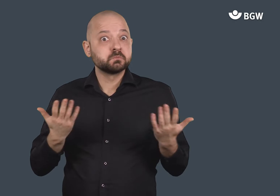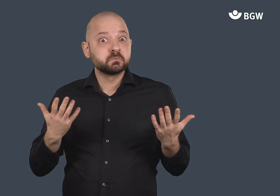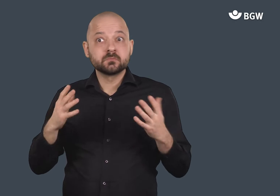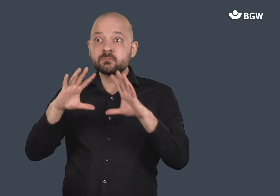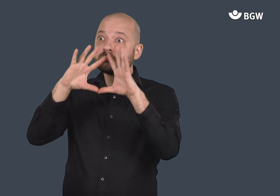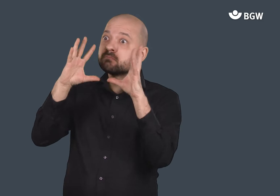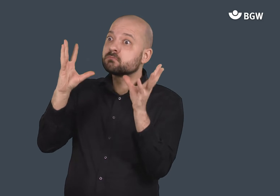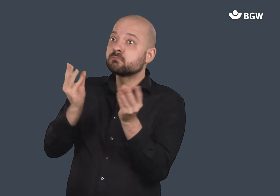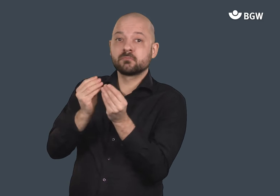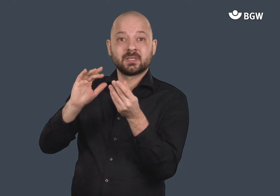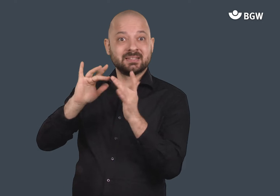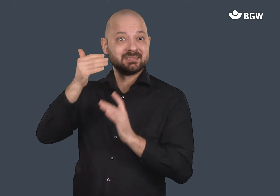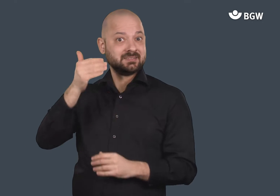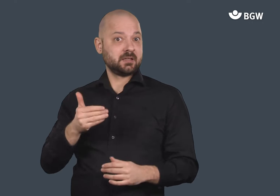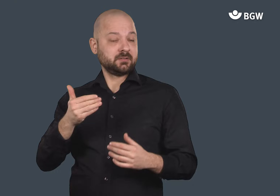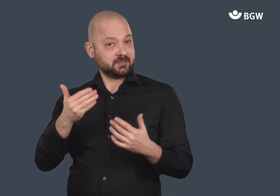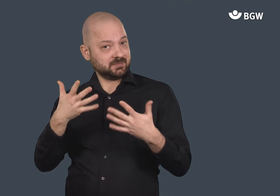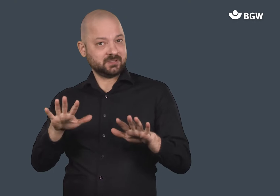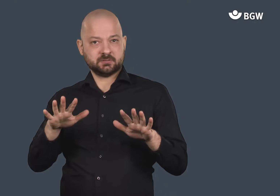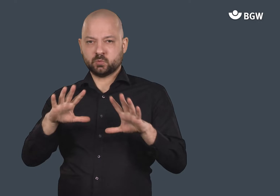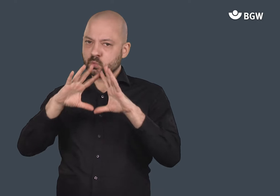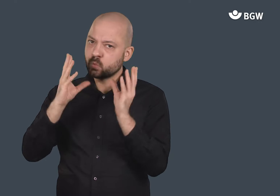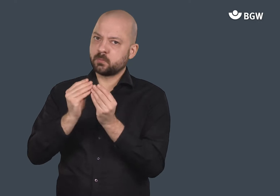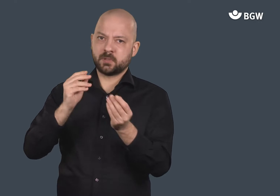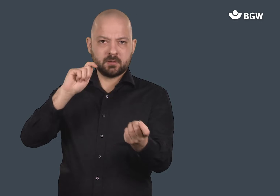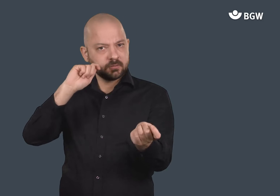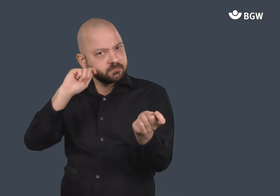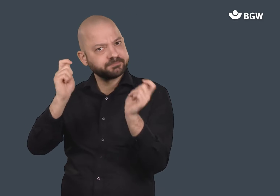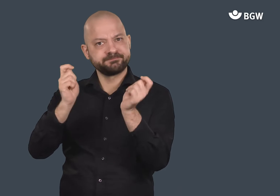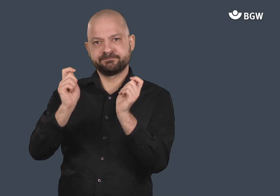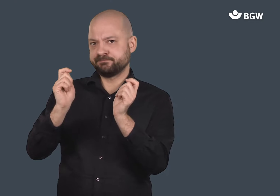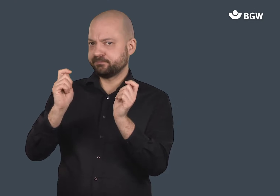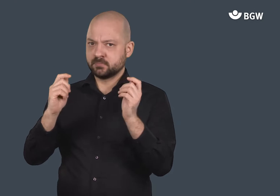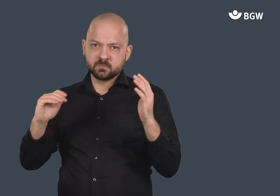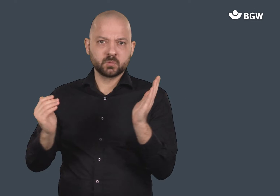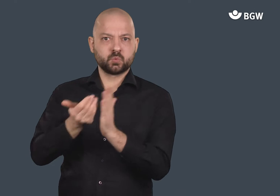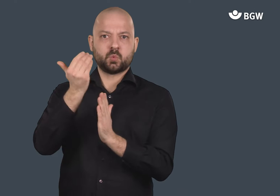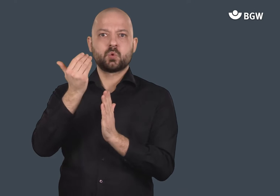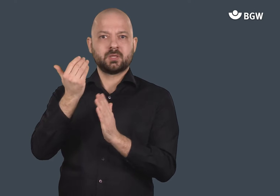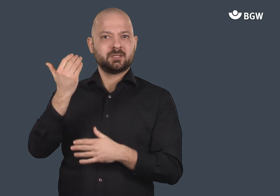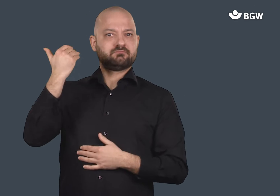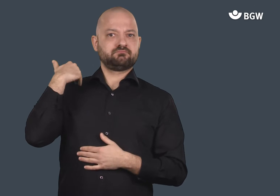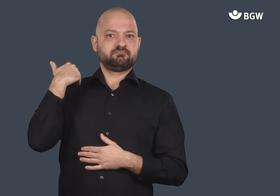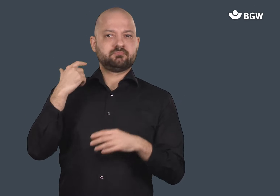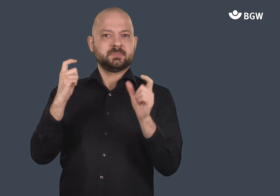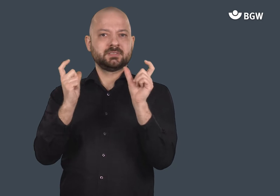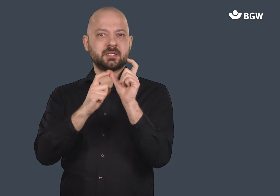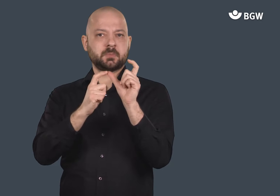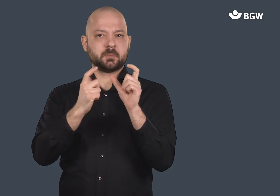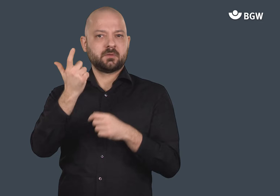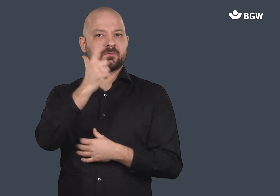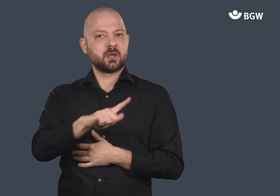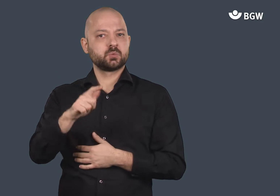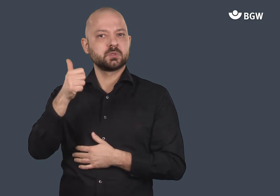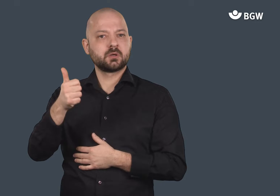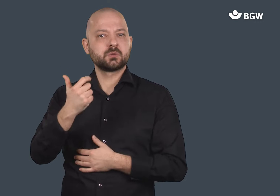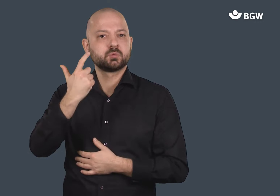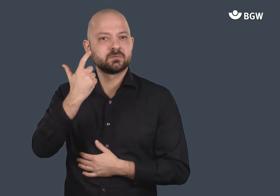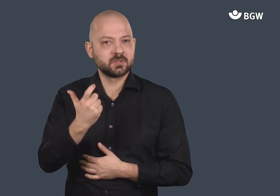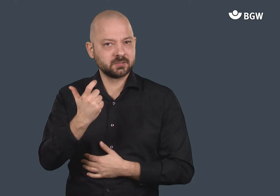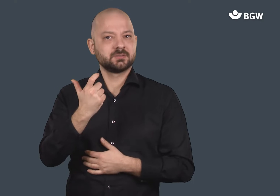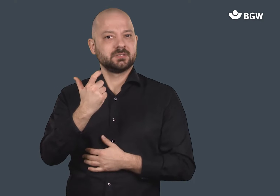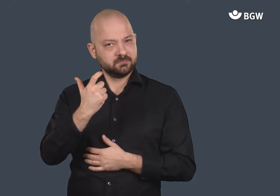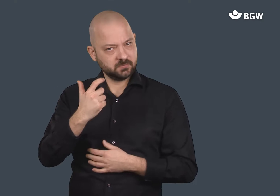Diese Internetseite wurde vollständig überarbeitet und im September 2021